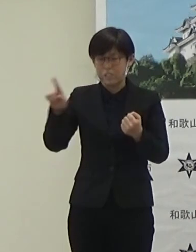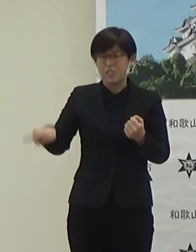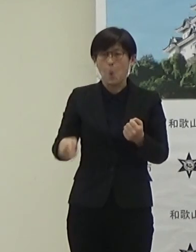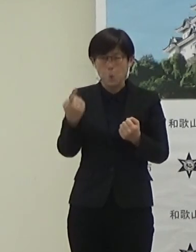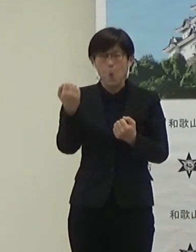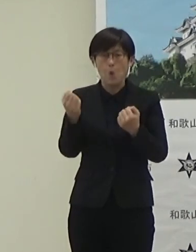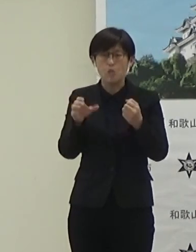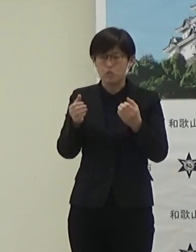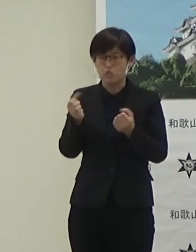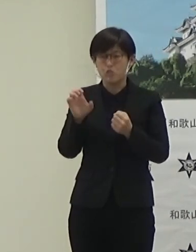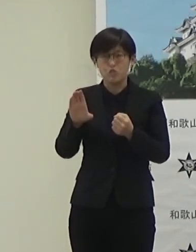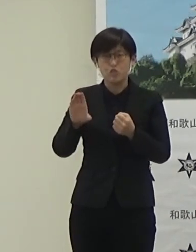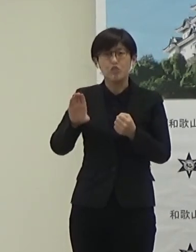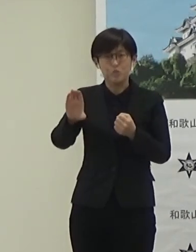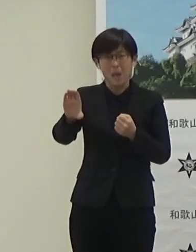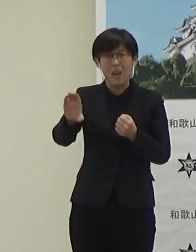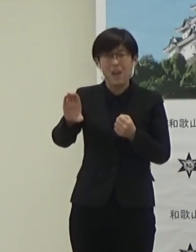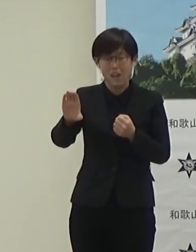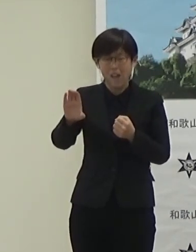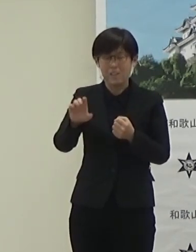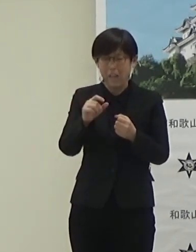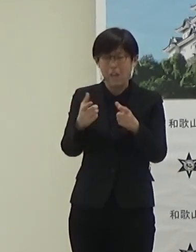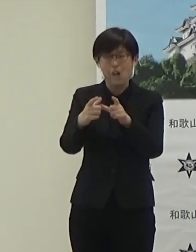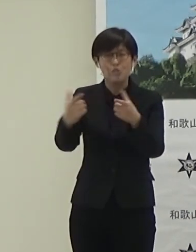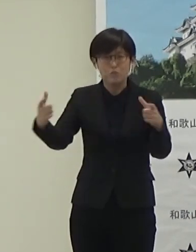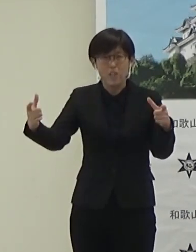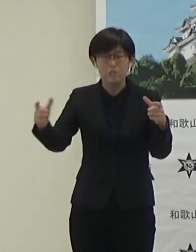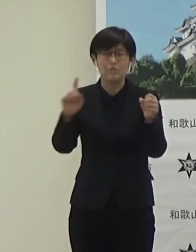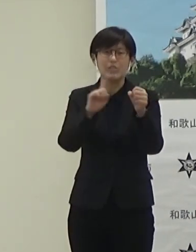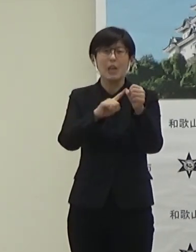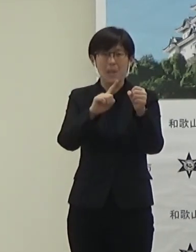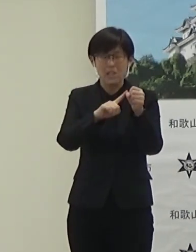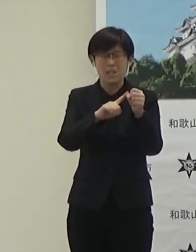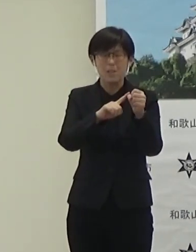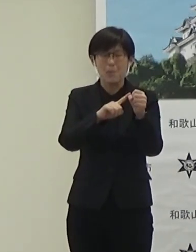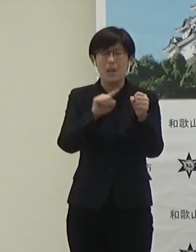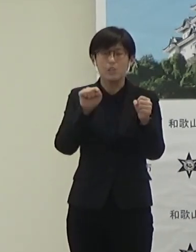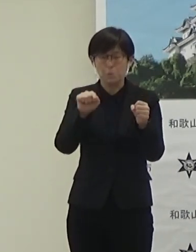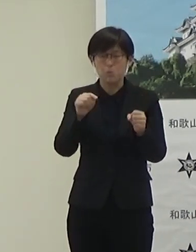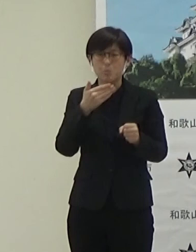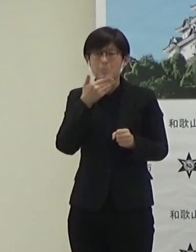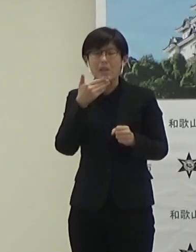ての利便性を高めるというところも含んでて、これからまず